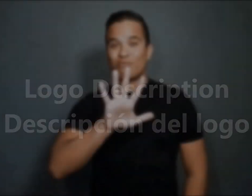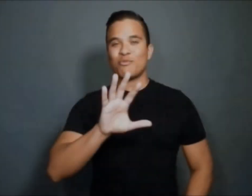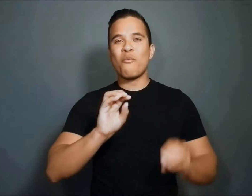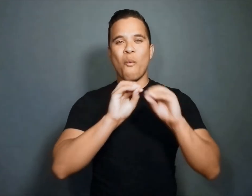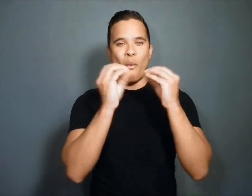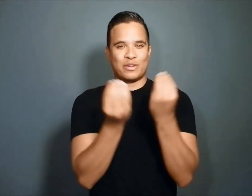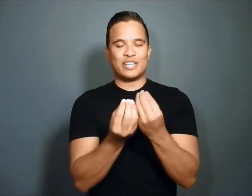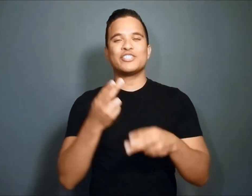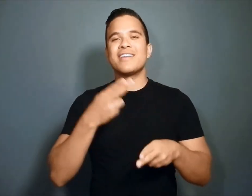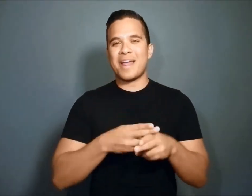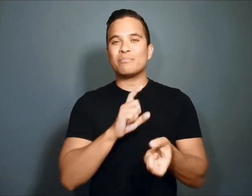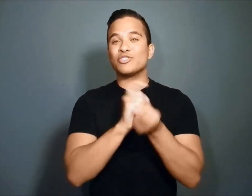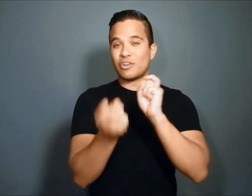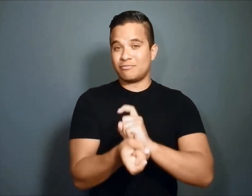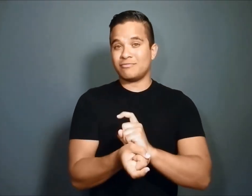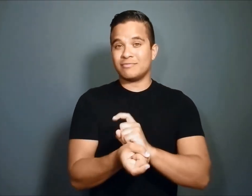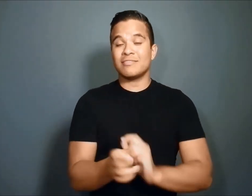[Descripción del vídeo: Una persona Latinx comunicandose en señas vistiendo con una camisa negra sobre un fondo gris.]